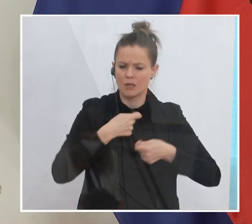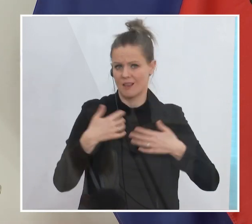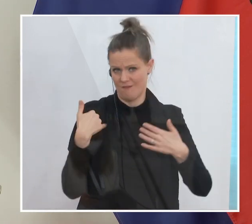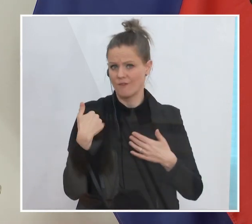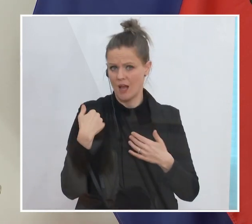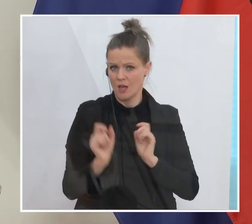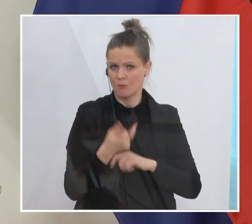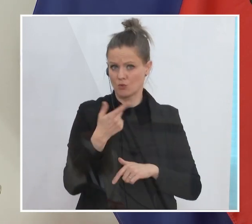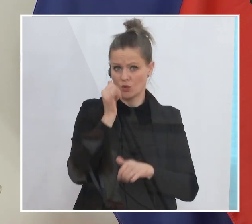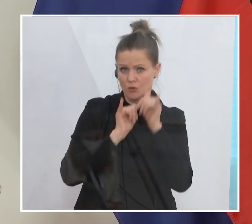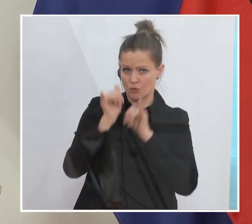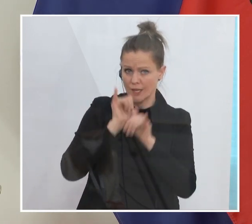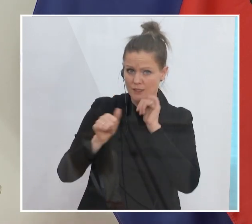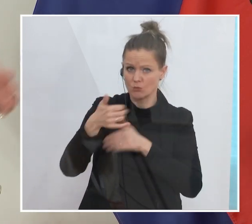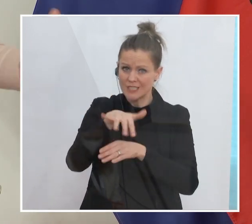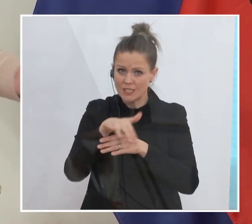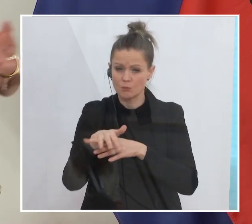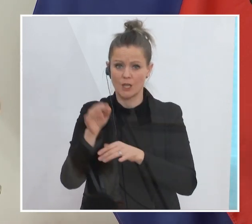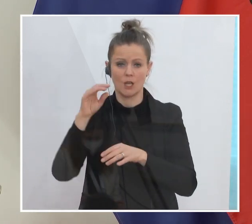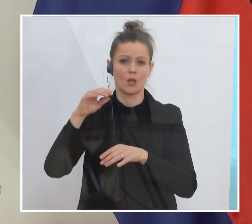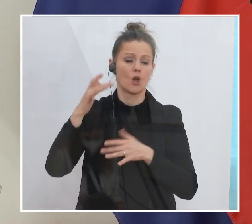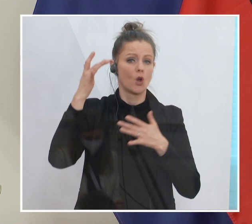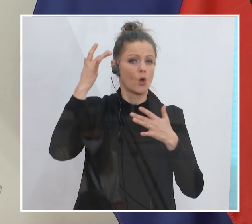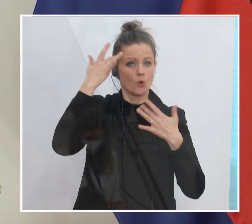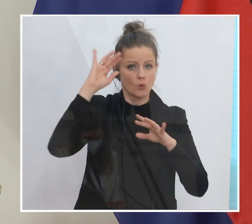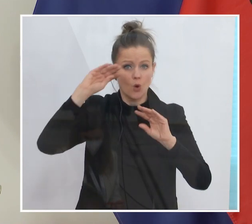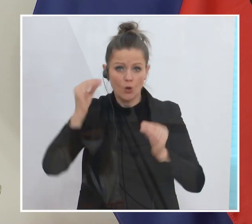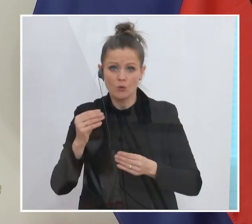auch für den Tourismus, für die Gastronomie, für die Kunst und Kultur, die Veranstalter, rund vier